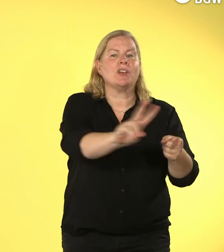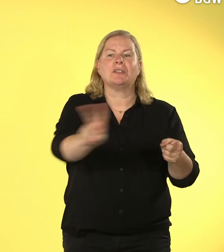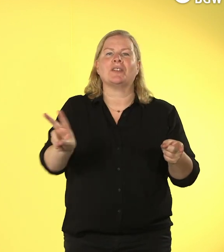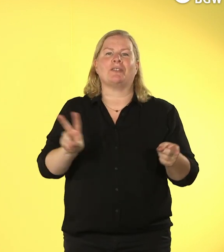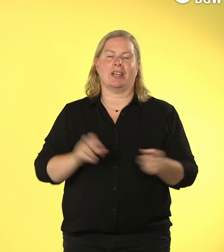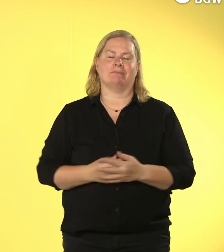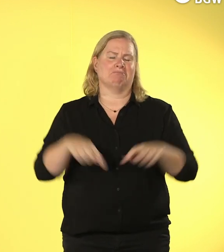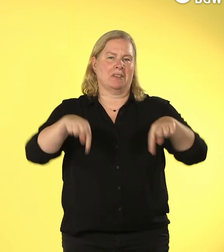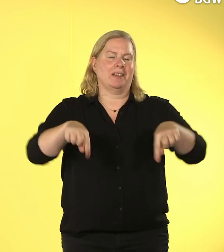Gar nicht schlimm.